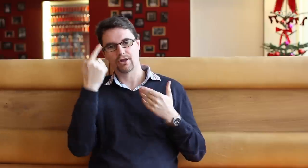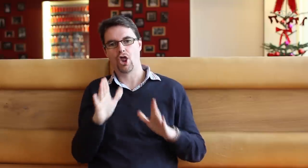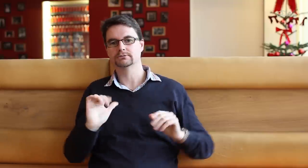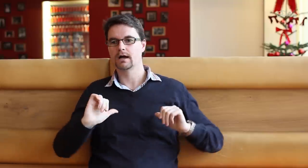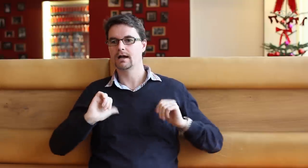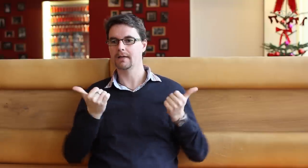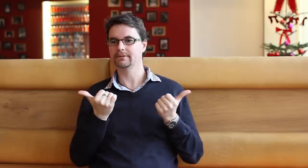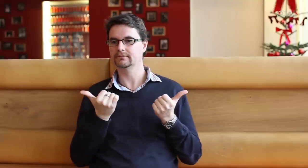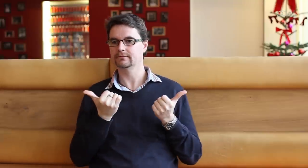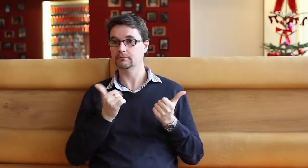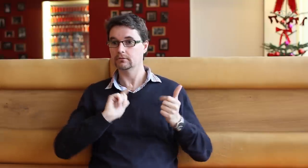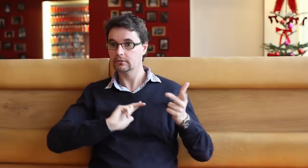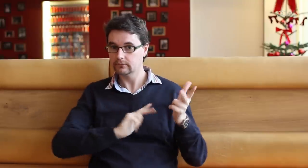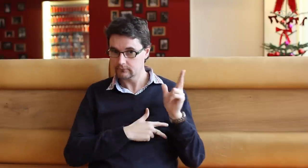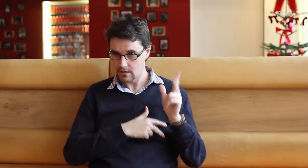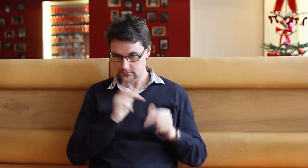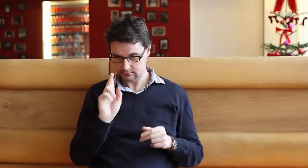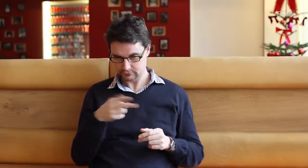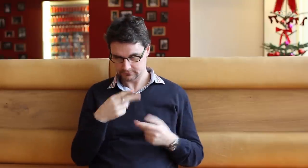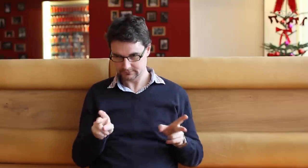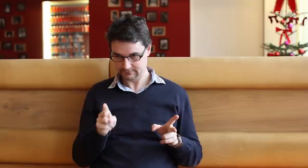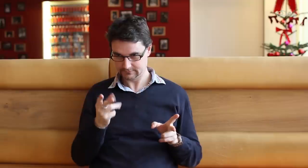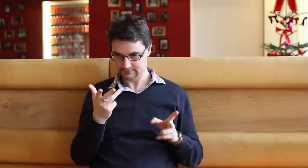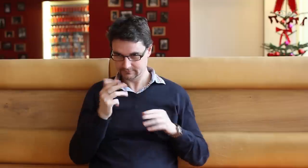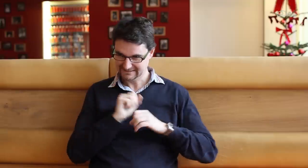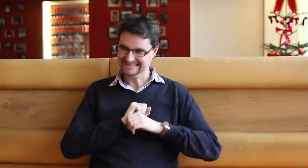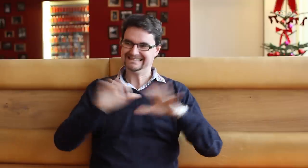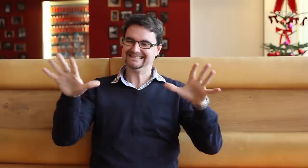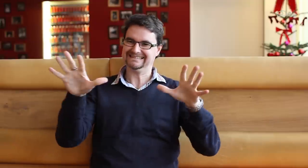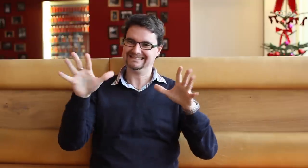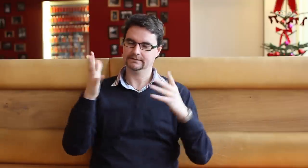In Wirklichkeit war das aber gar nicht der richtige Grund. In der Zwischenzeit hatte sich die Nachricht aber schon verbreitet.